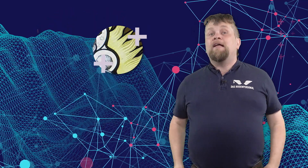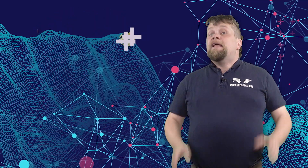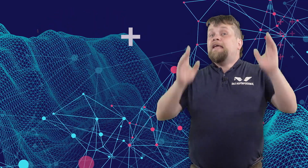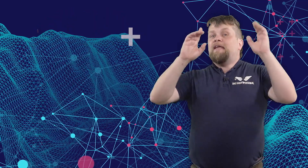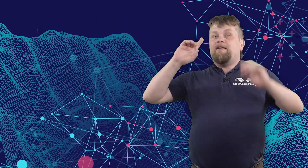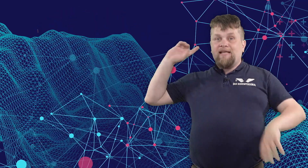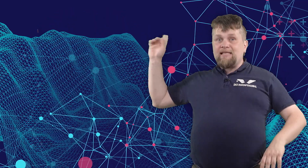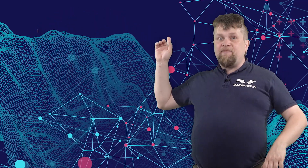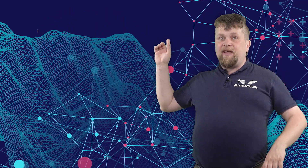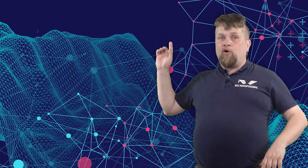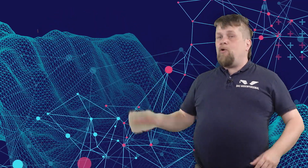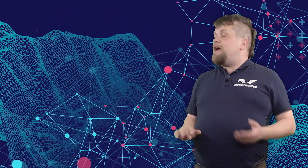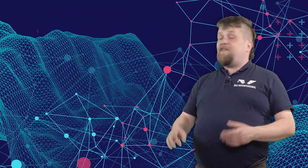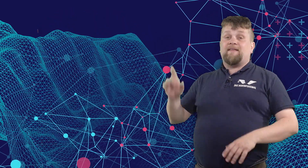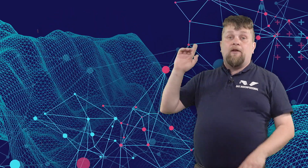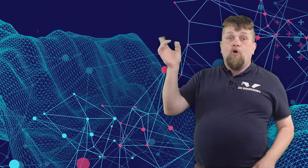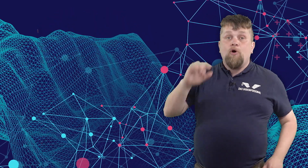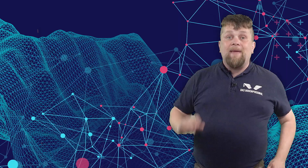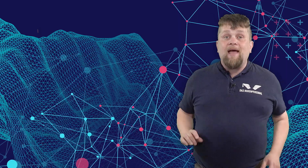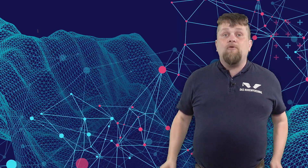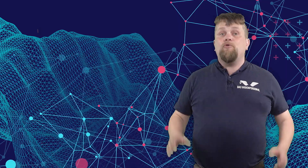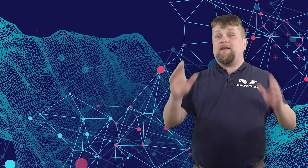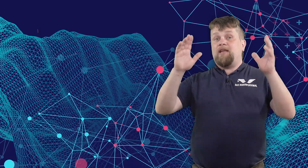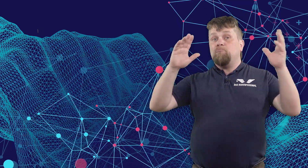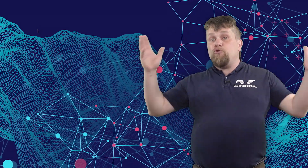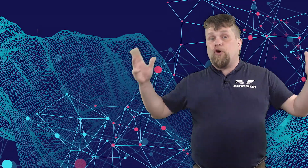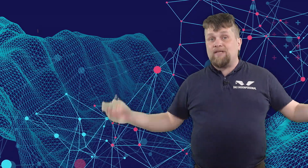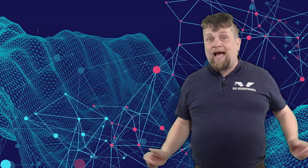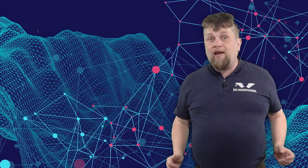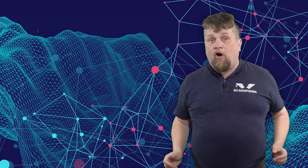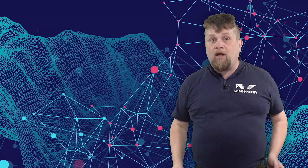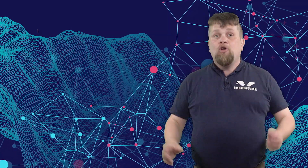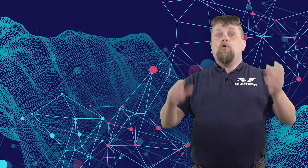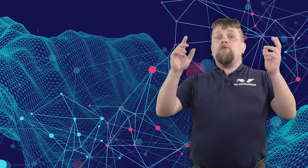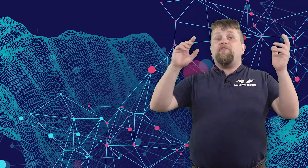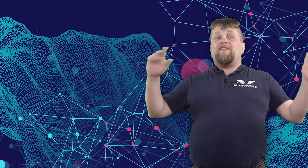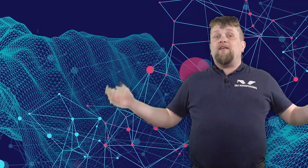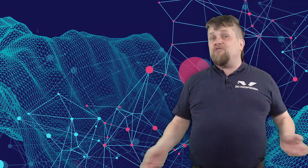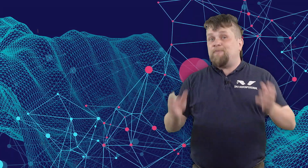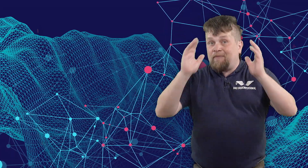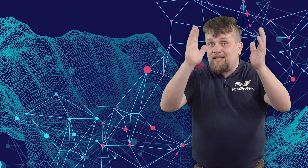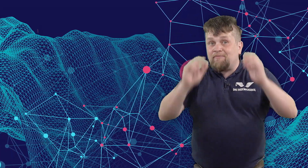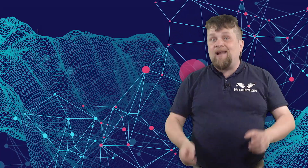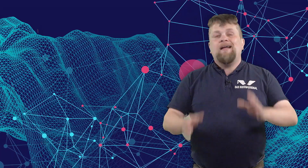In diesem Video erfahrt ihr noch mehr über den Mythos Einhorn und wir sehen uns beim nächsten Mal.